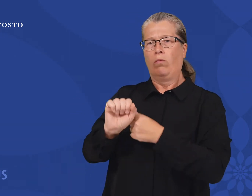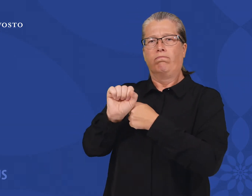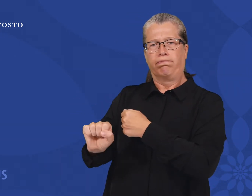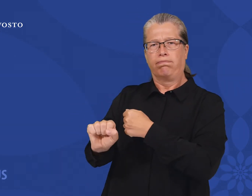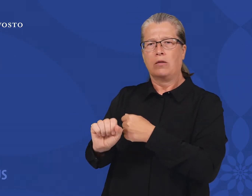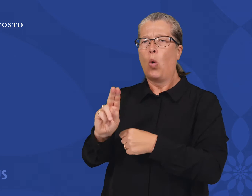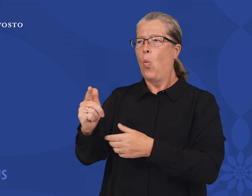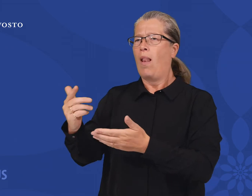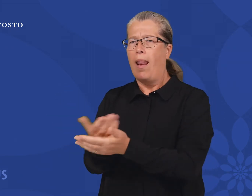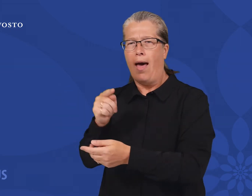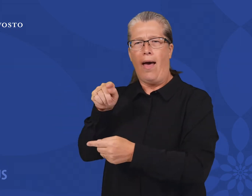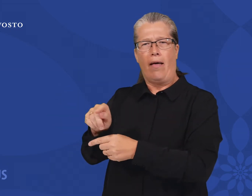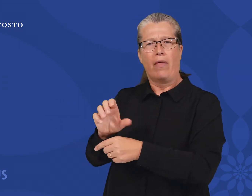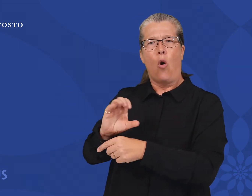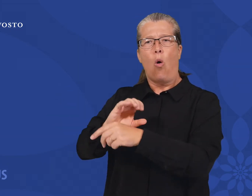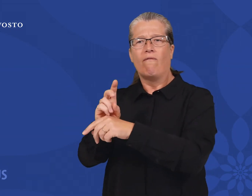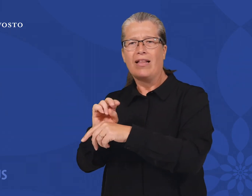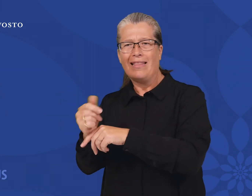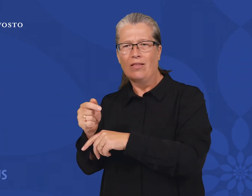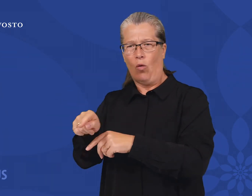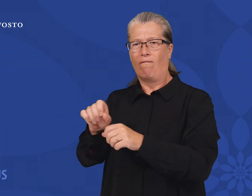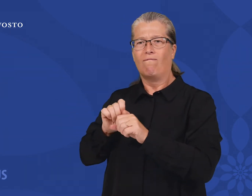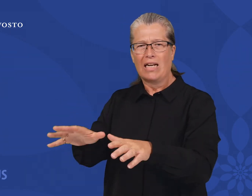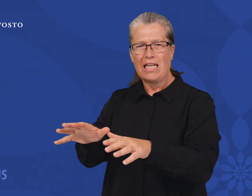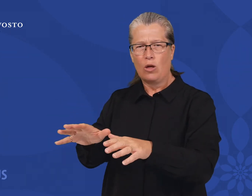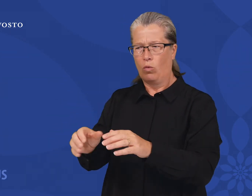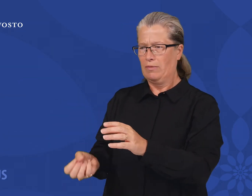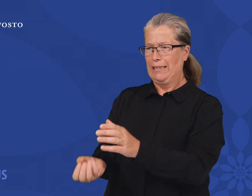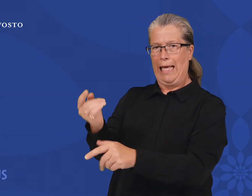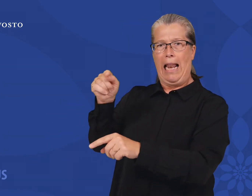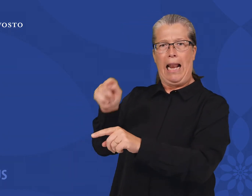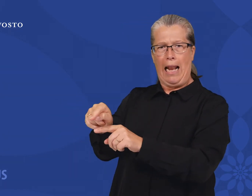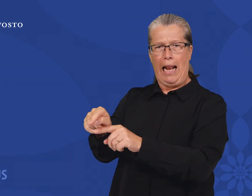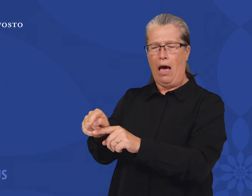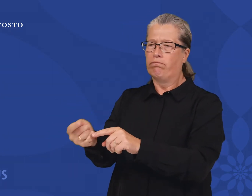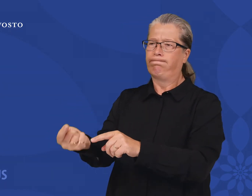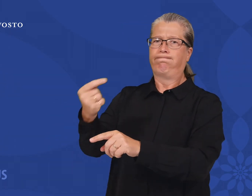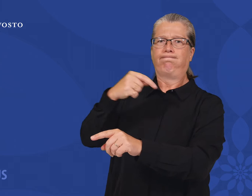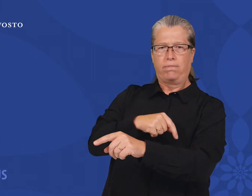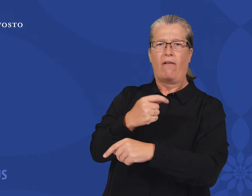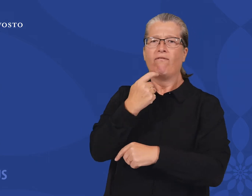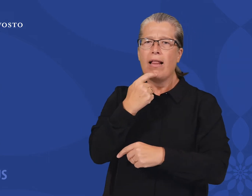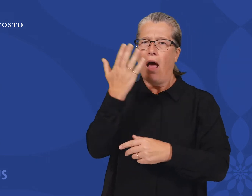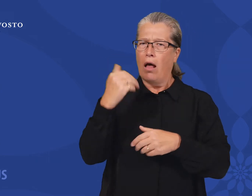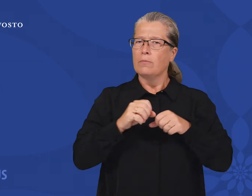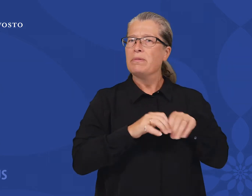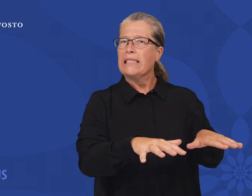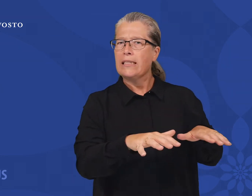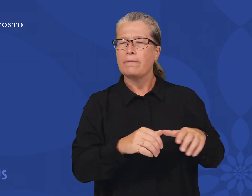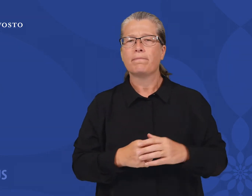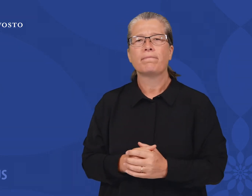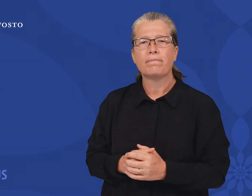förhindra att covid-19-smitta av utländskt ursprung sprids till Finland.